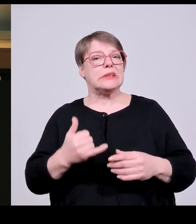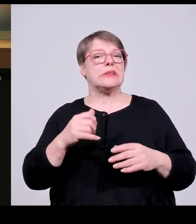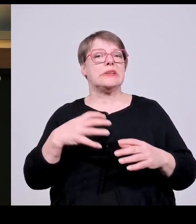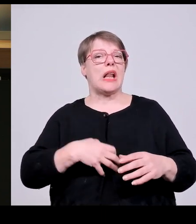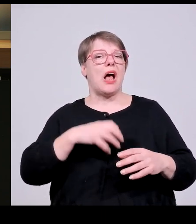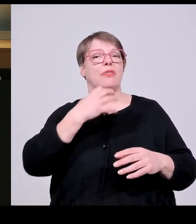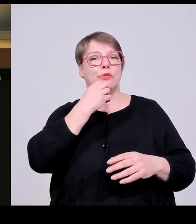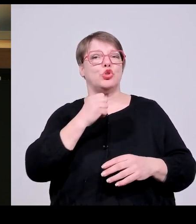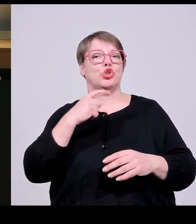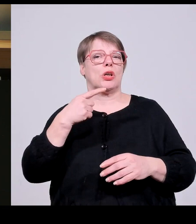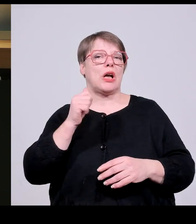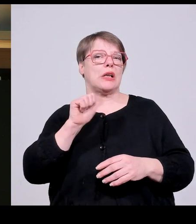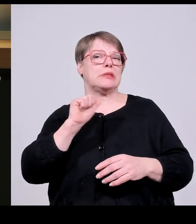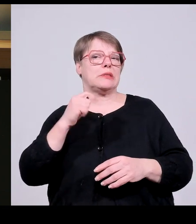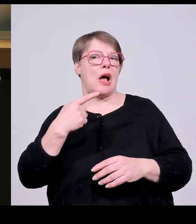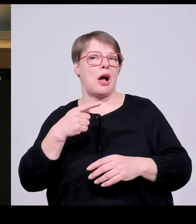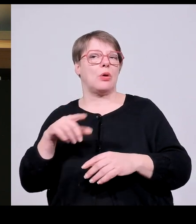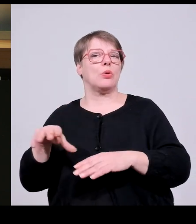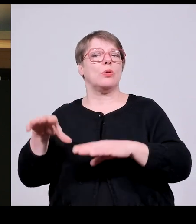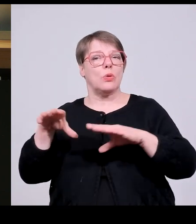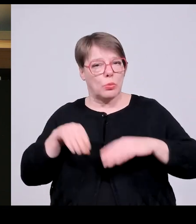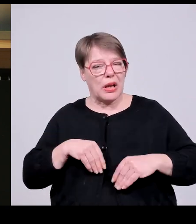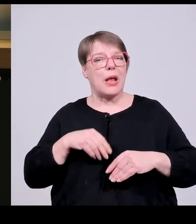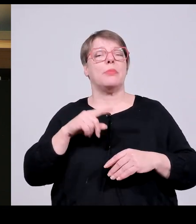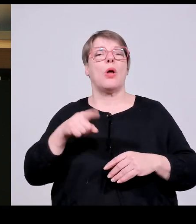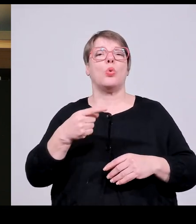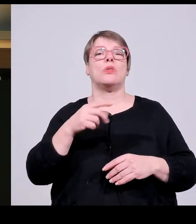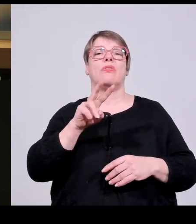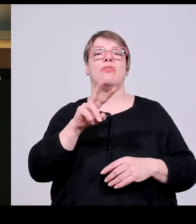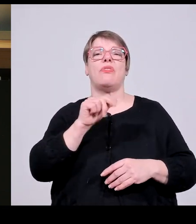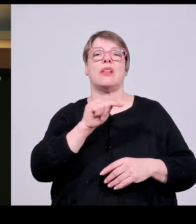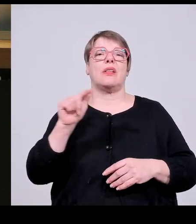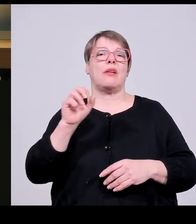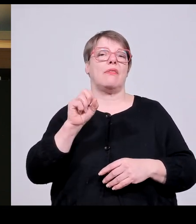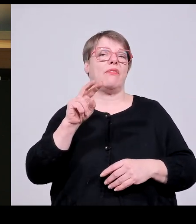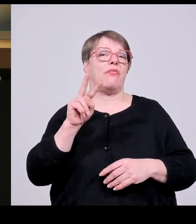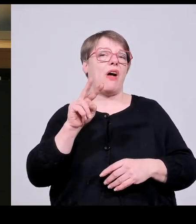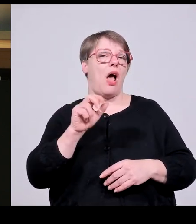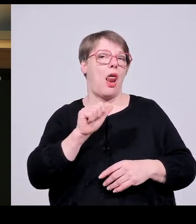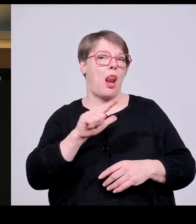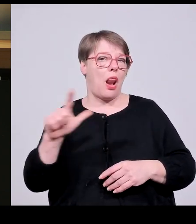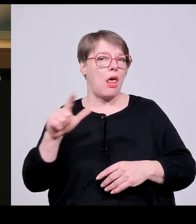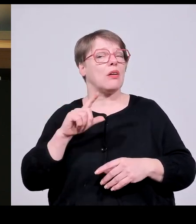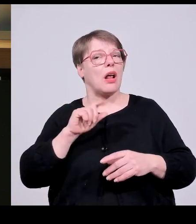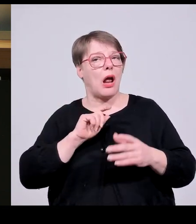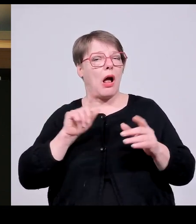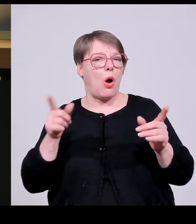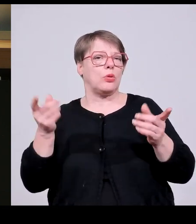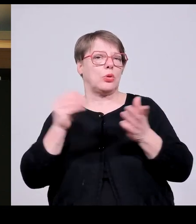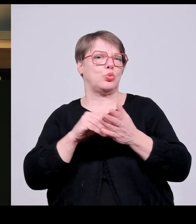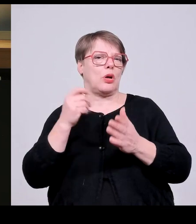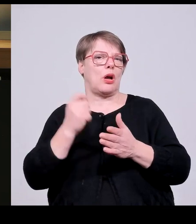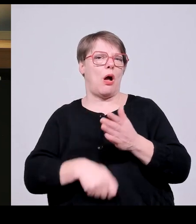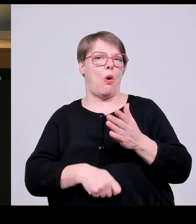Berlin übernehmen müsste. Es gibt ebenfalls keinen vernünftigen Grund, weshalb man nicht mit den Energieunternehmen Eon Vattenfall und